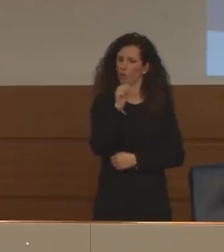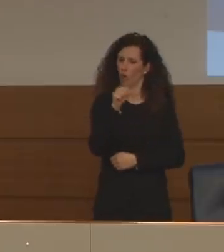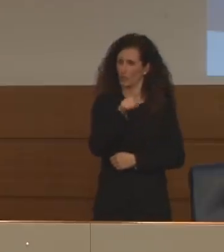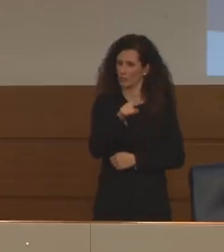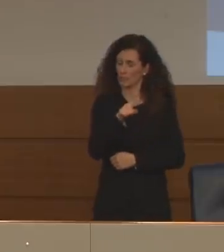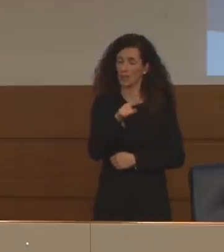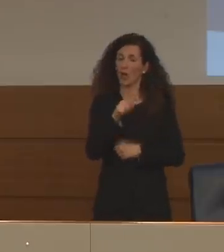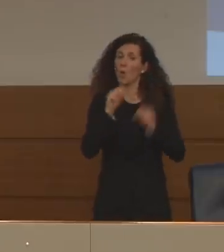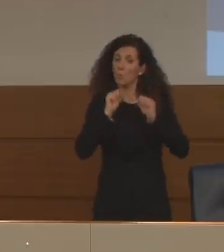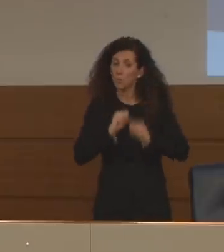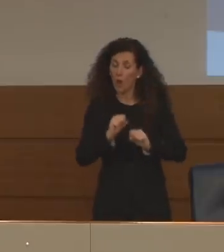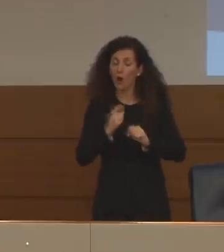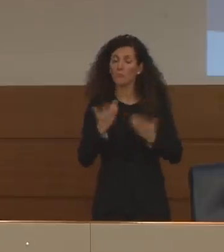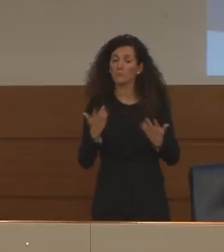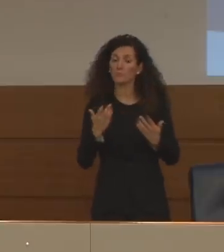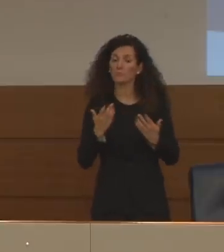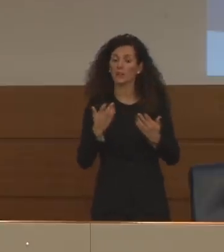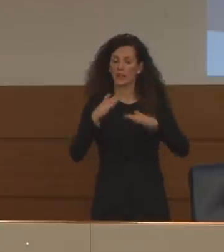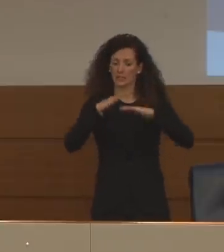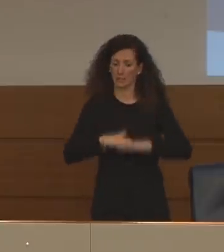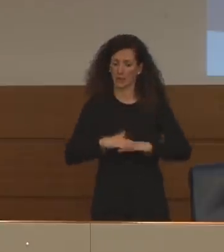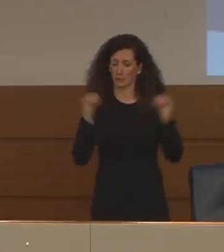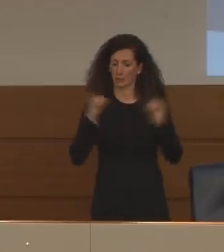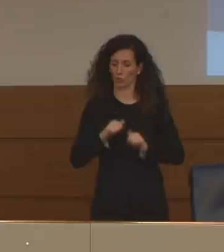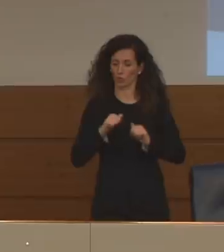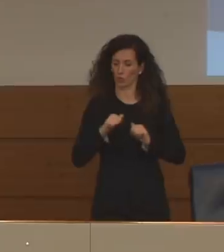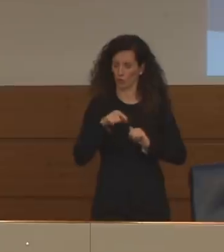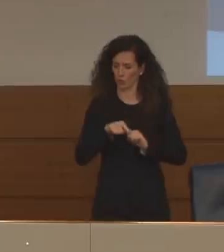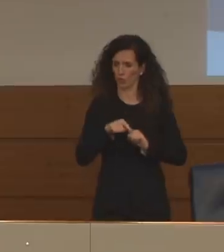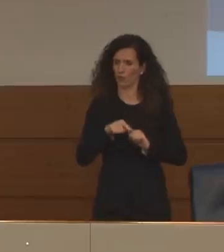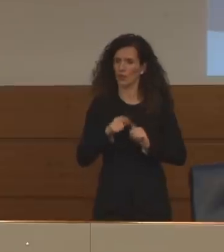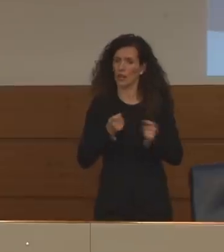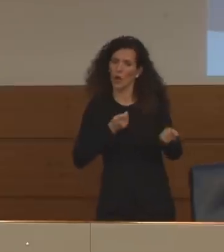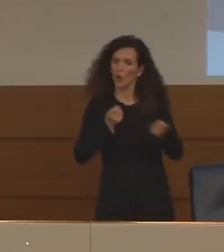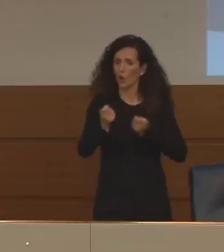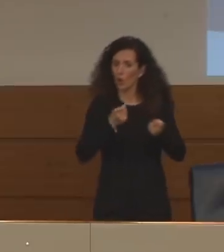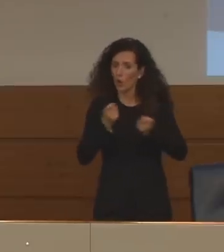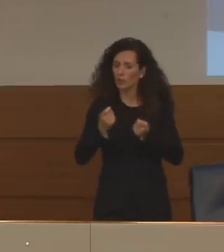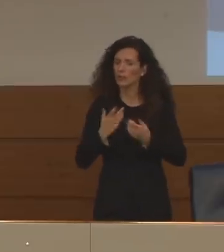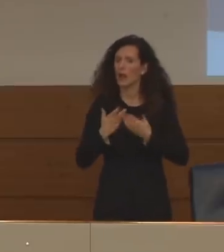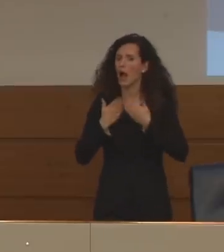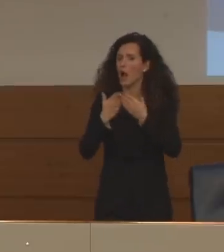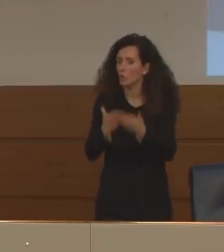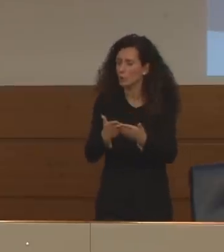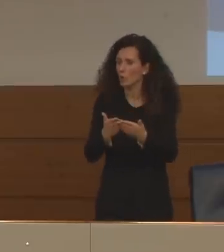protezione civile possa coordinare o in qualche modo dare una mano alle regioni